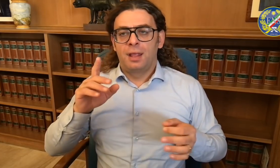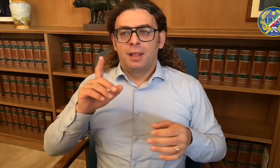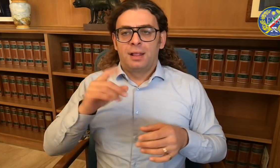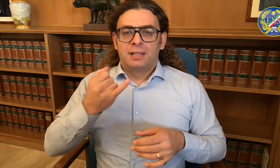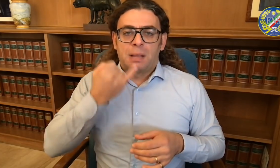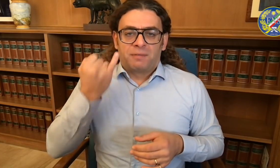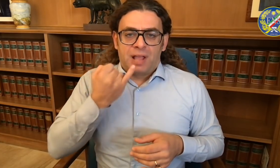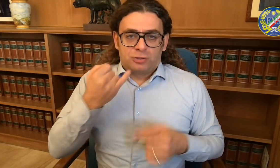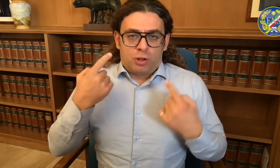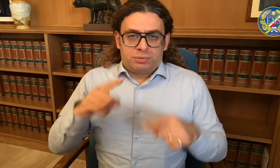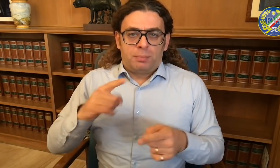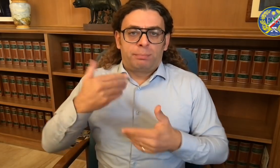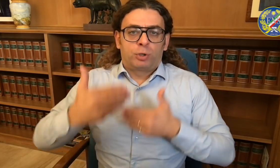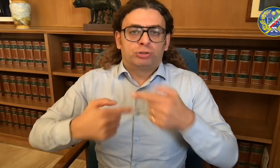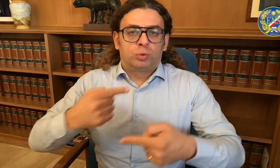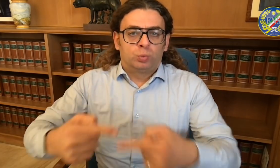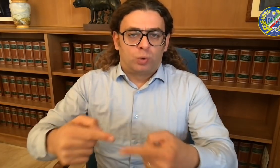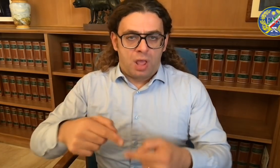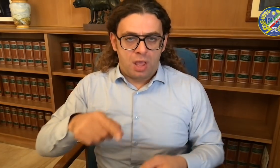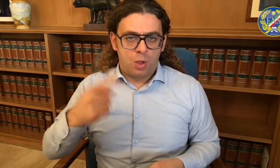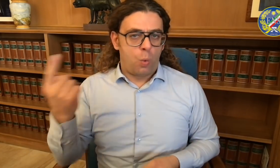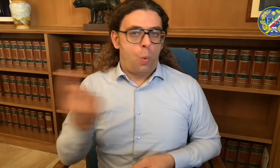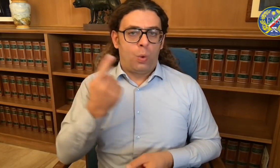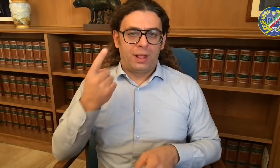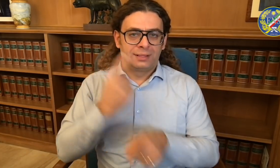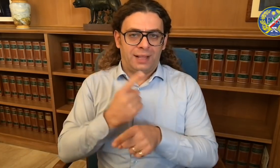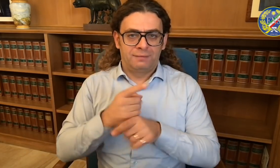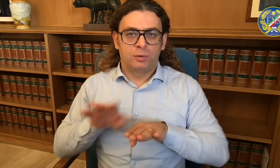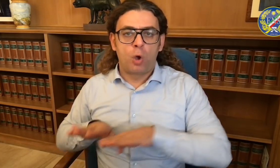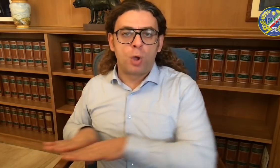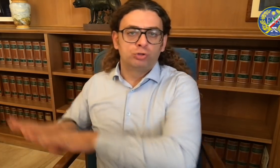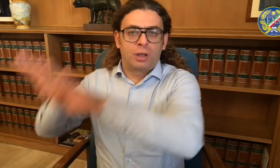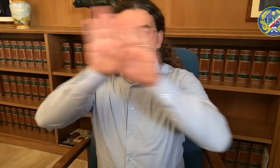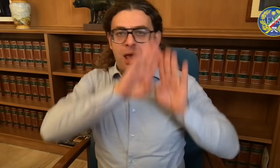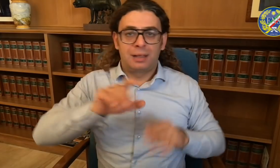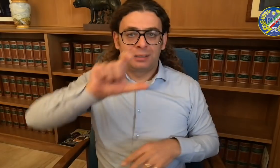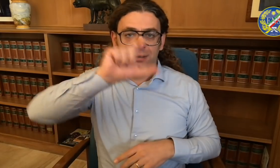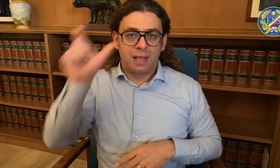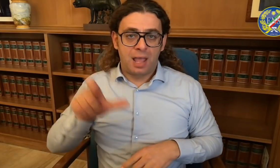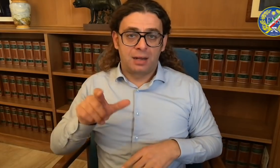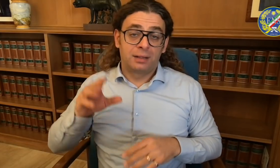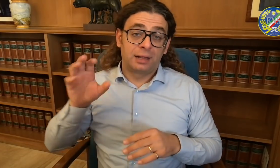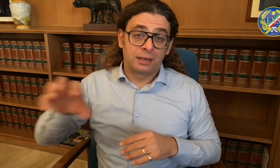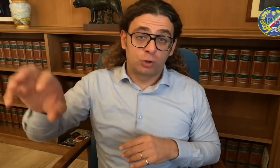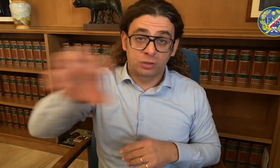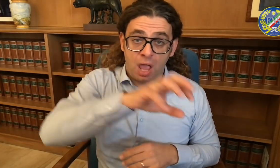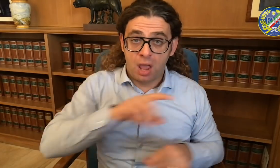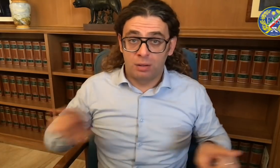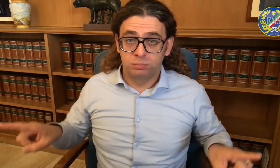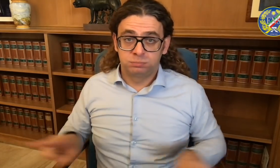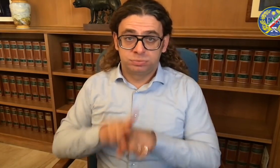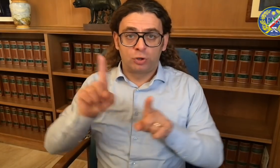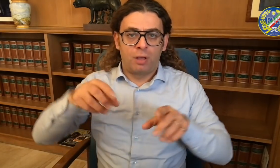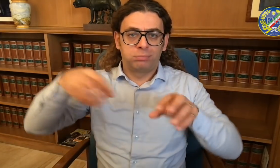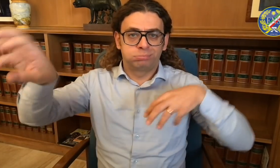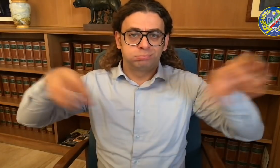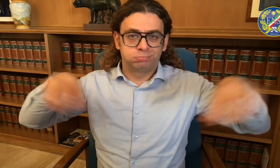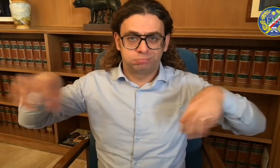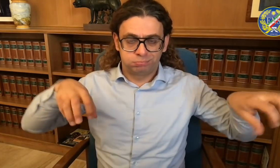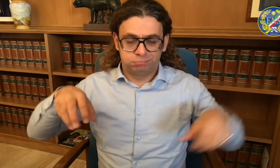Realizzando quindi una semplificazione procedurale che deve essere unica ed omogenea in tutta Italia,